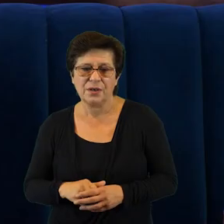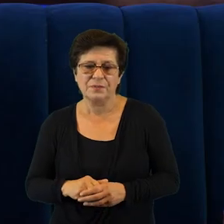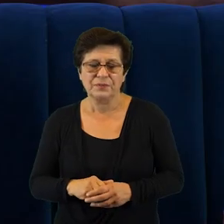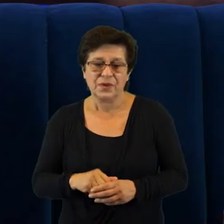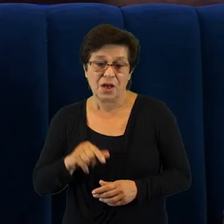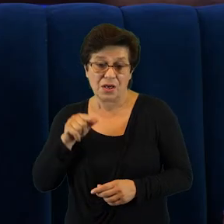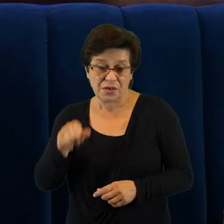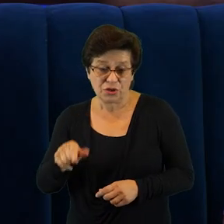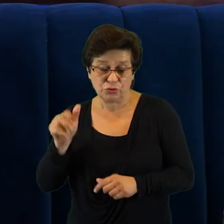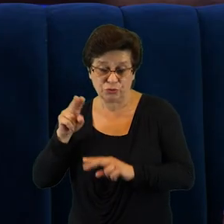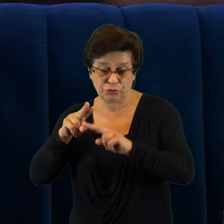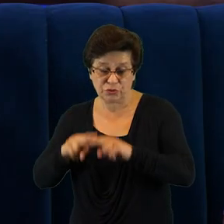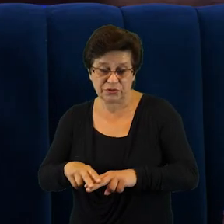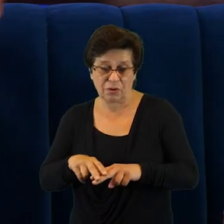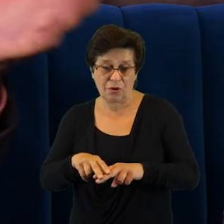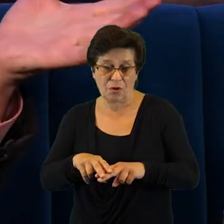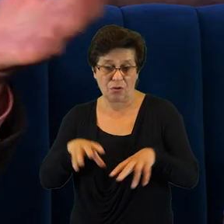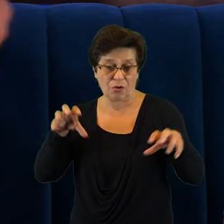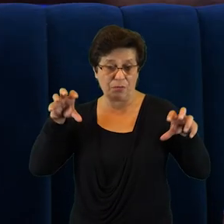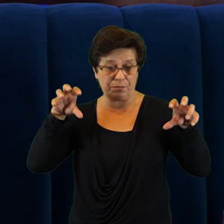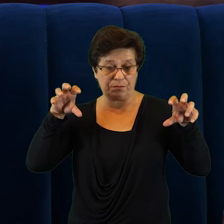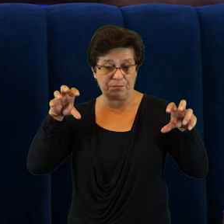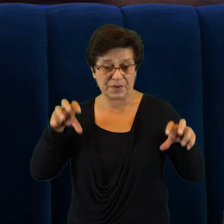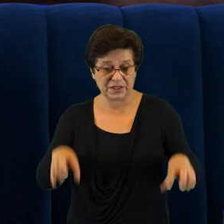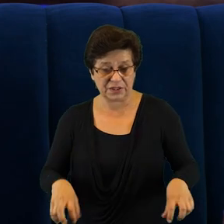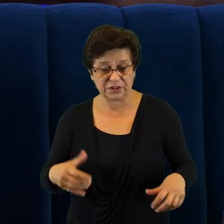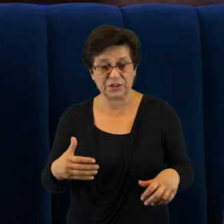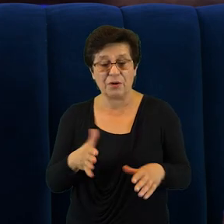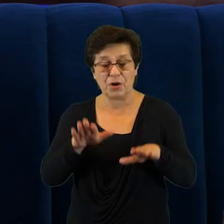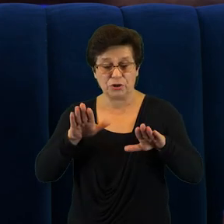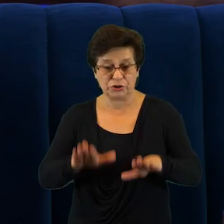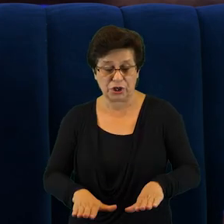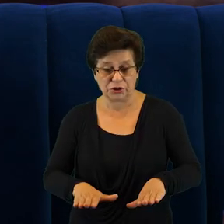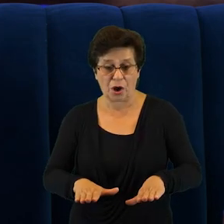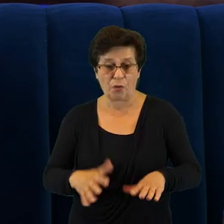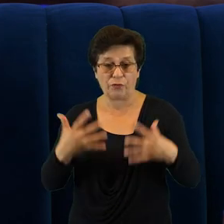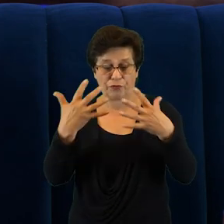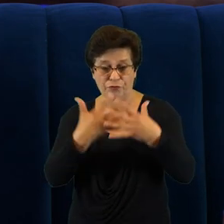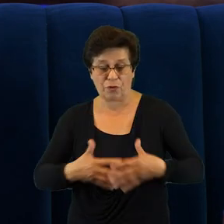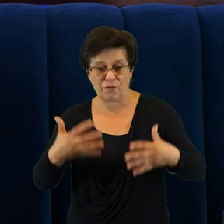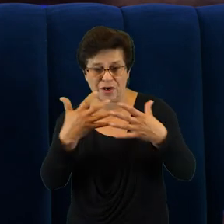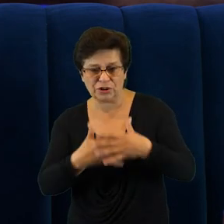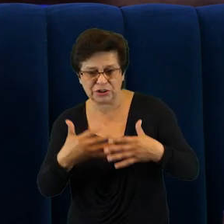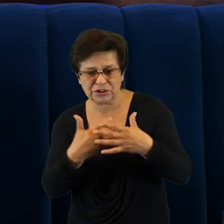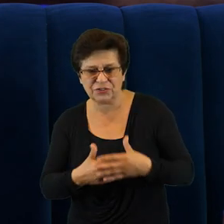i siedział w towarzystwie jakimś w kawiarni, w Domu Literatury przed jakimś zebraniem